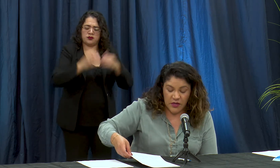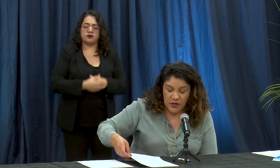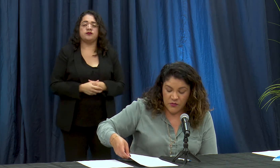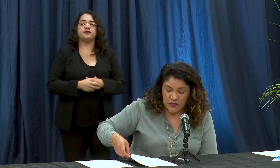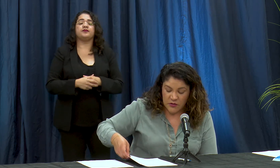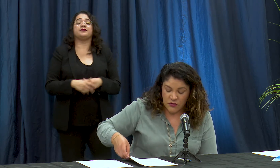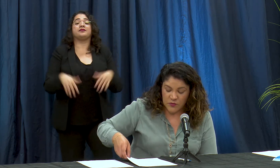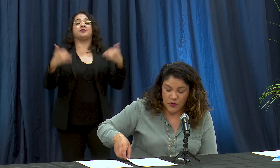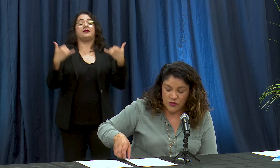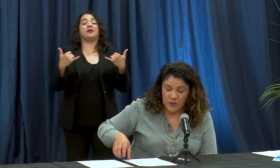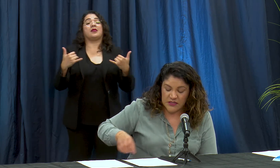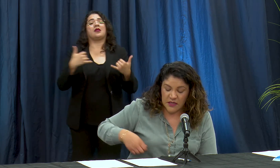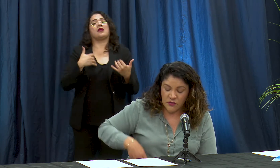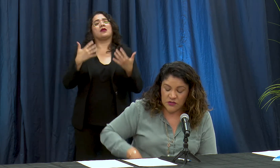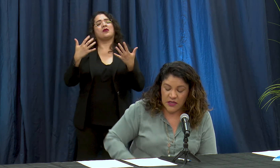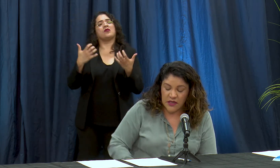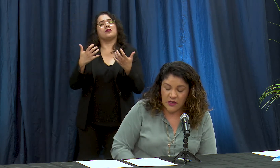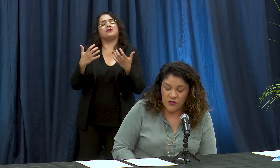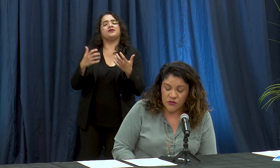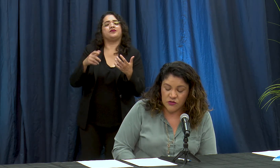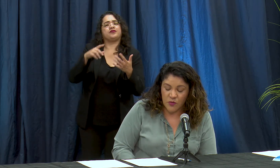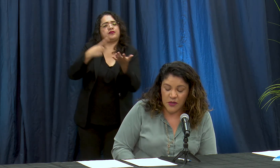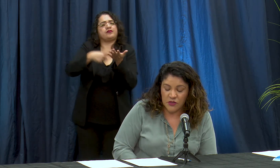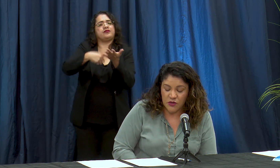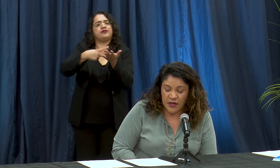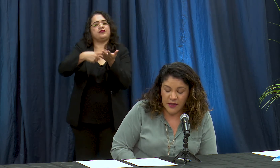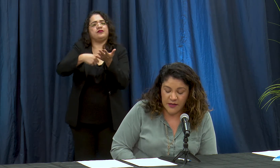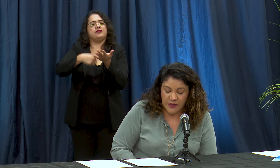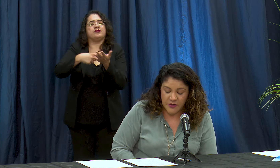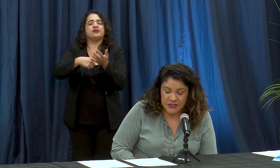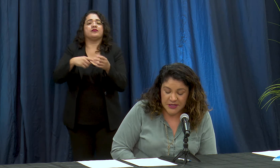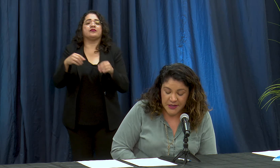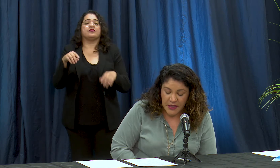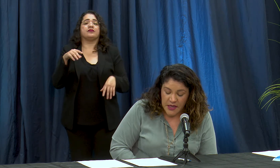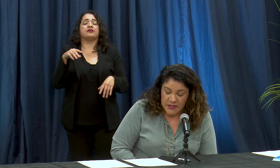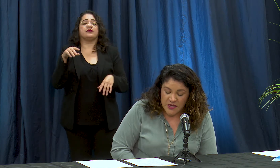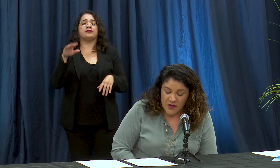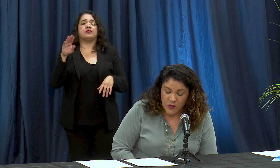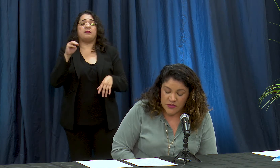queremos ver los pocos meses que nos compartir o alcalde garcia sabemos que